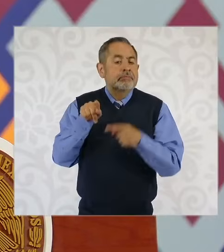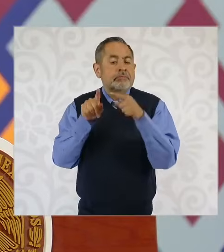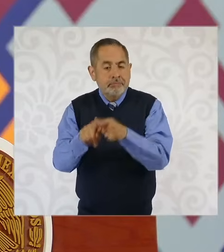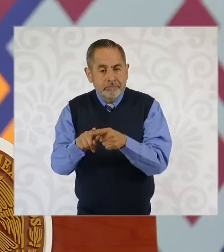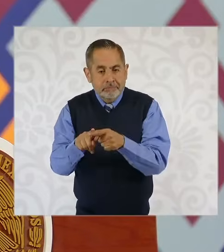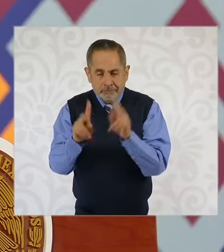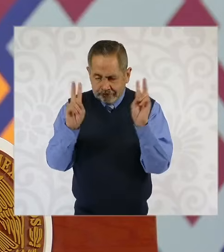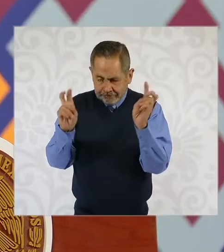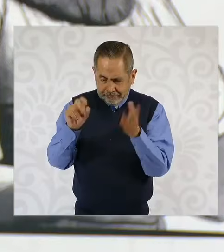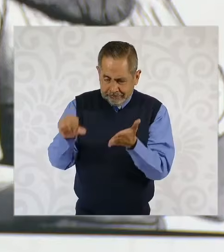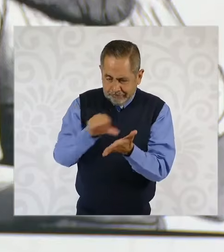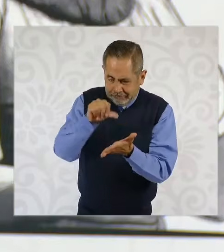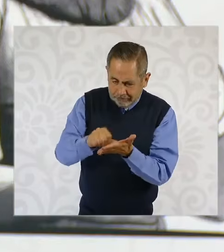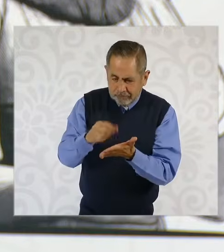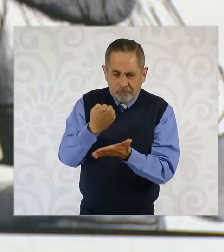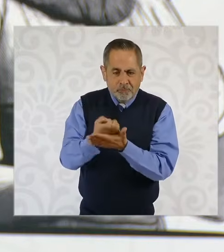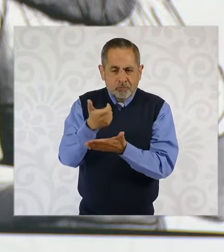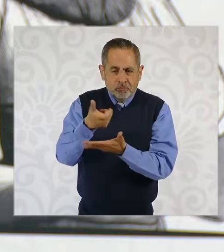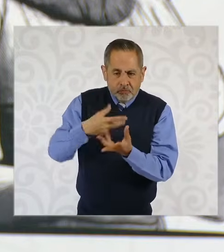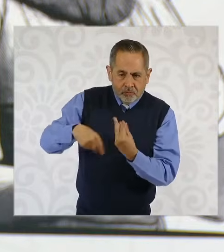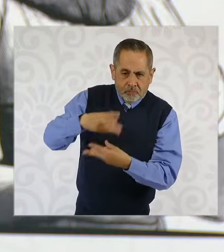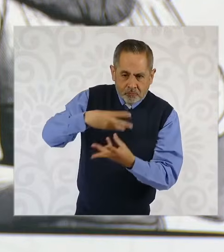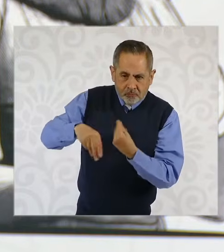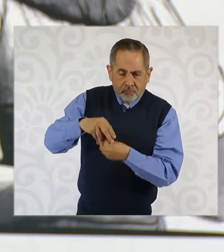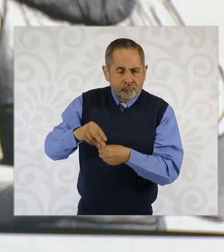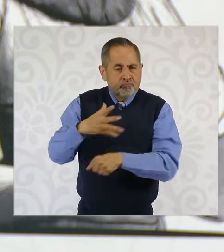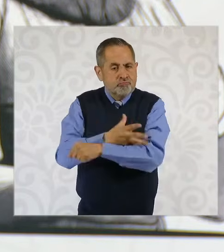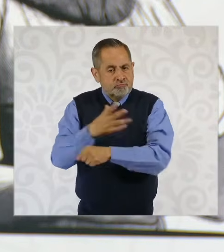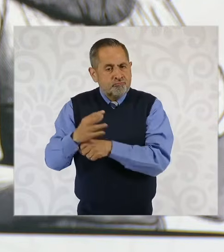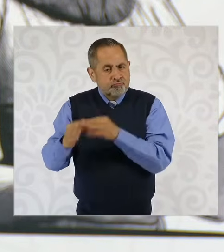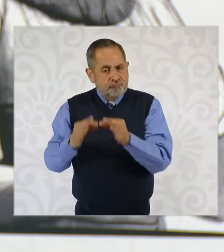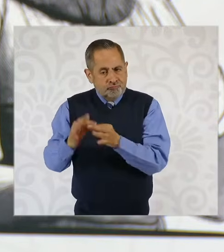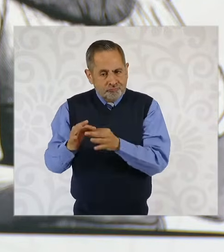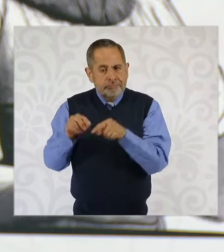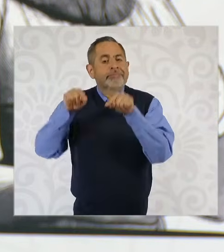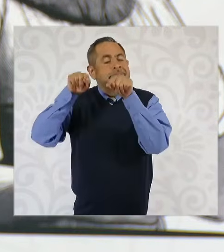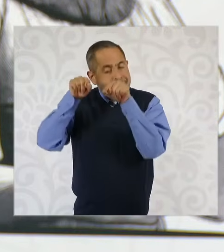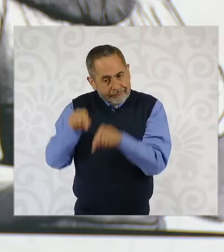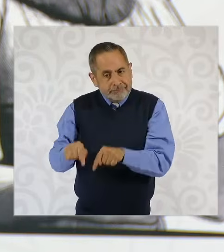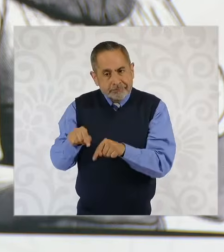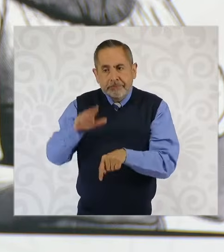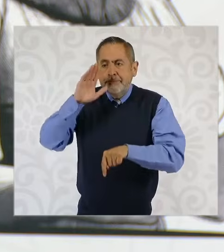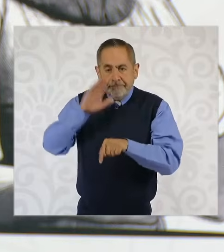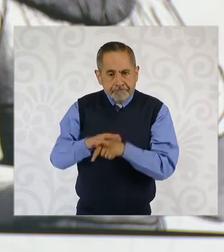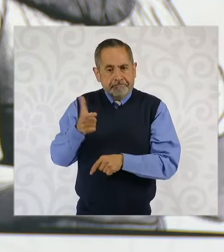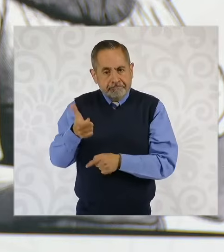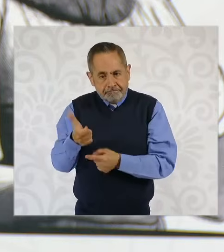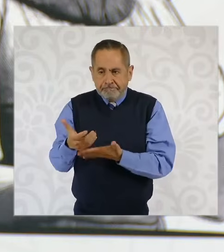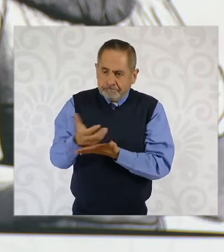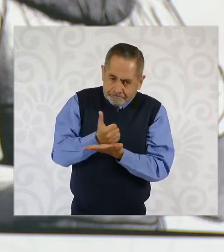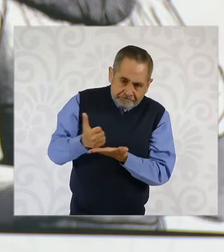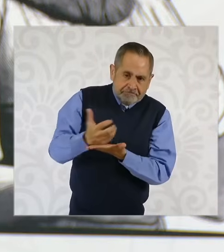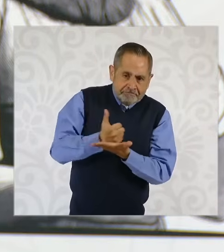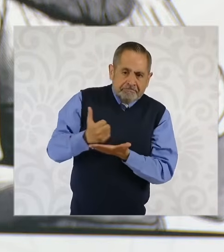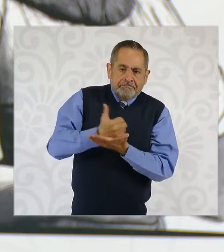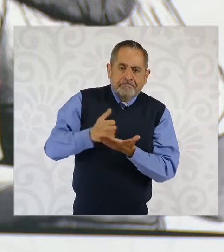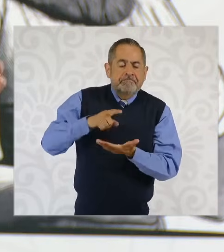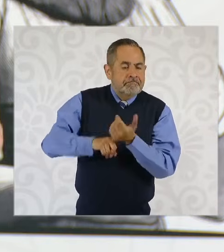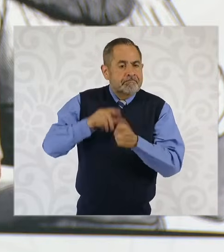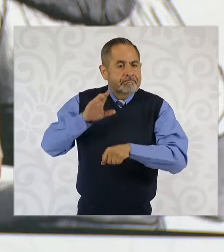circular en Hidalgo Entonces eso le va a abrir un espacio adicional y hay otras áreas de oportunidad